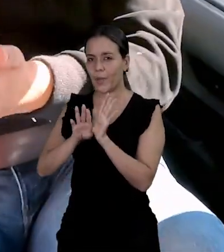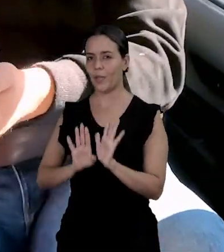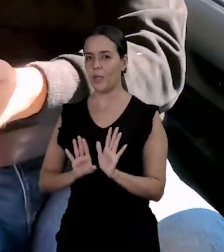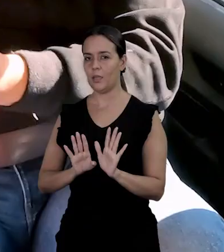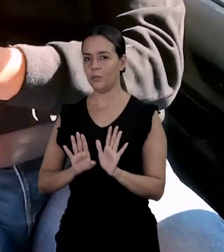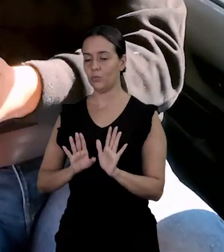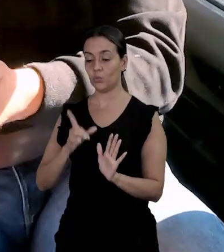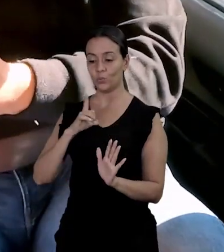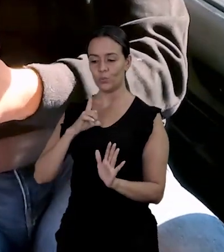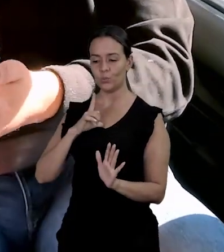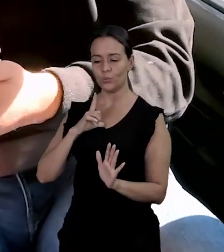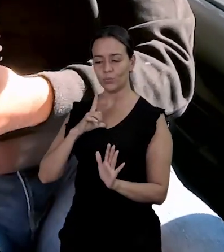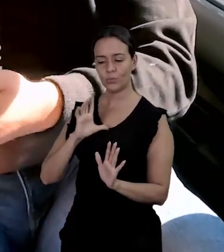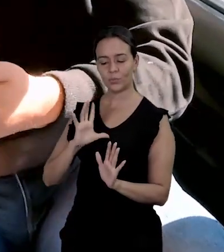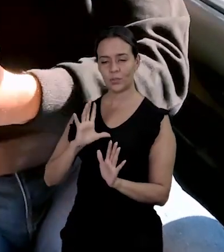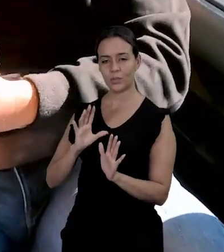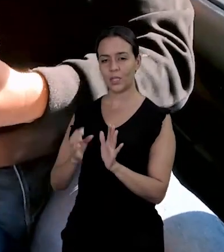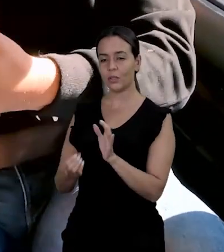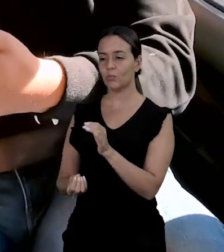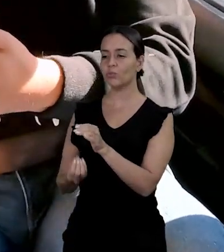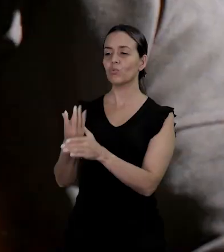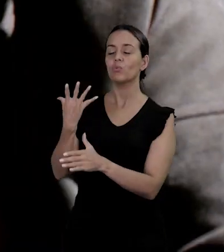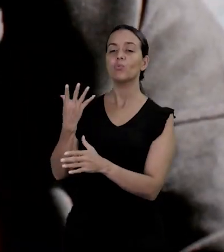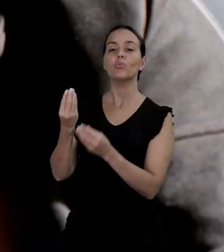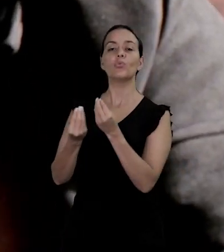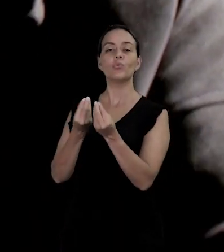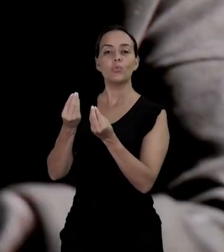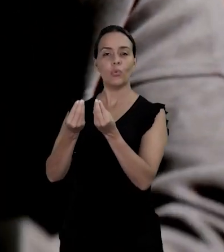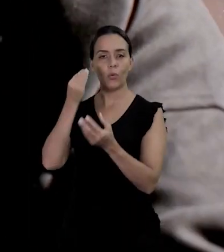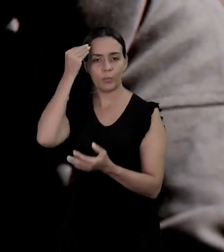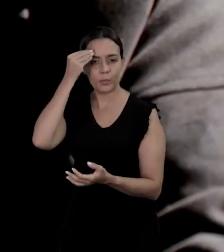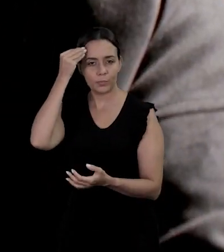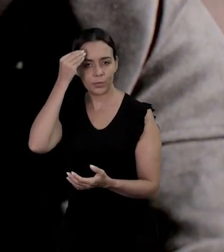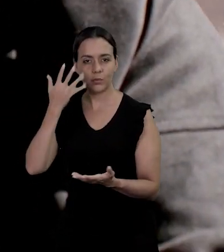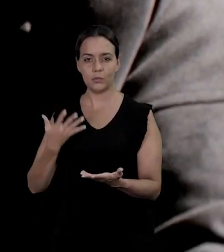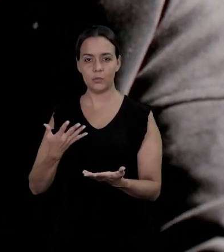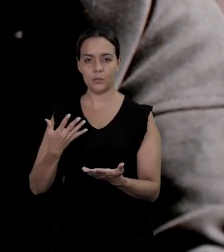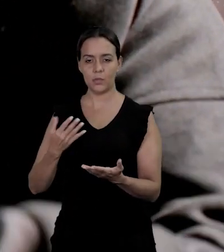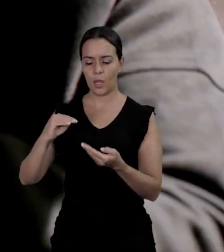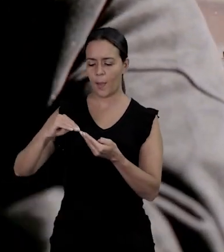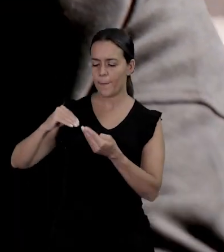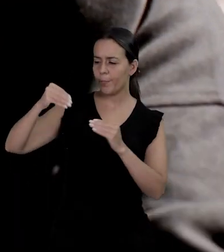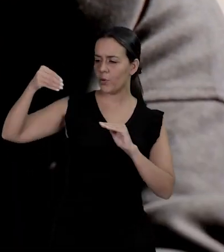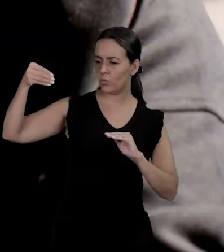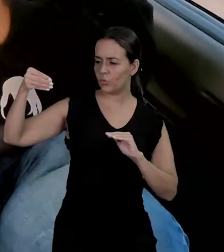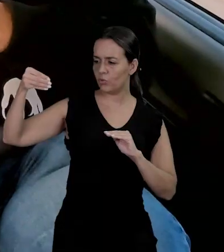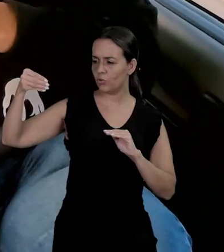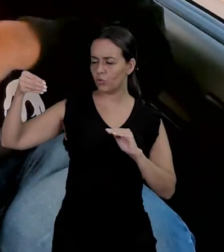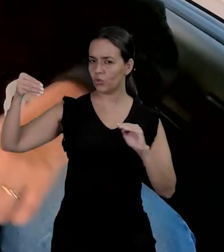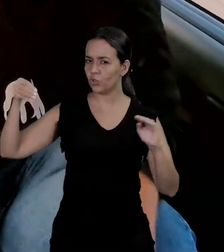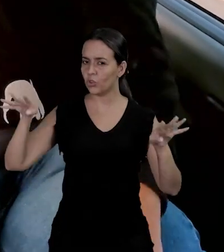ele tem uma causa material, formal, eficiente, final. Você é uma junção da sua biologia em interface com a sociedade.